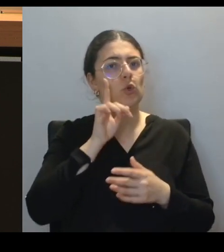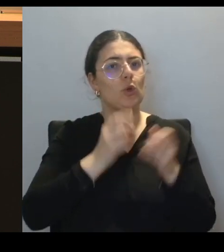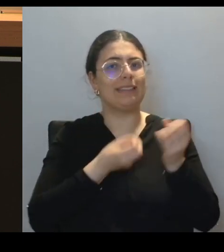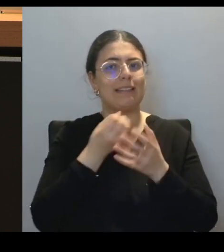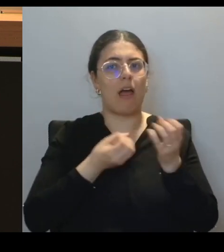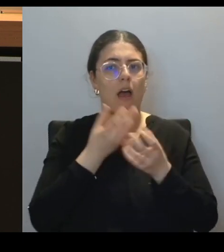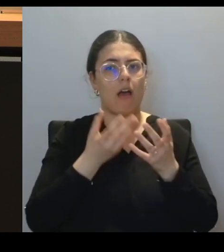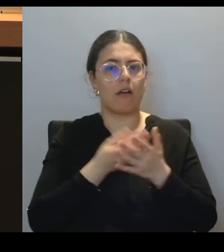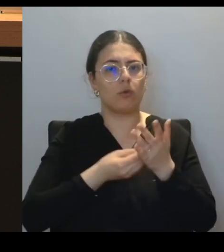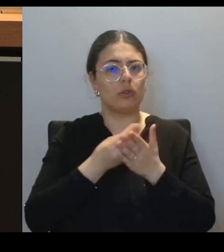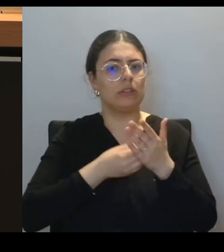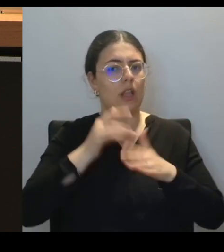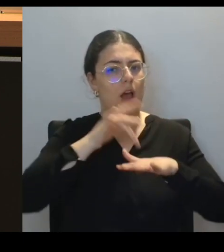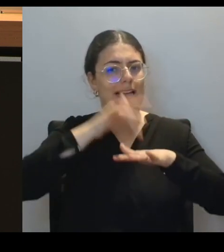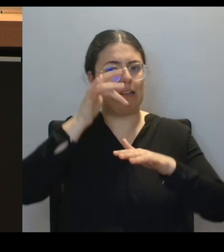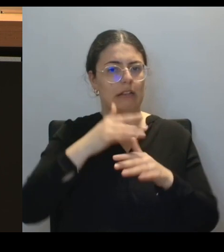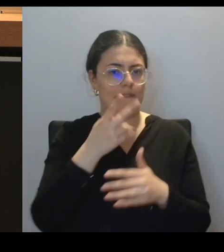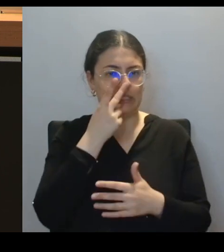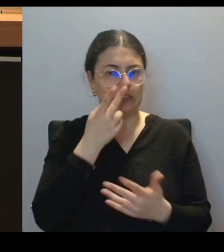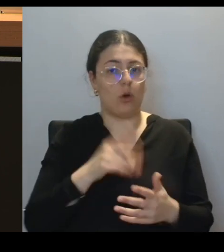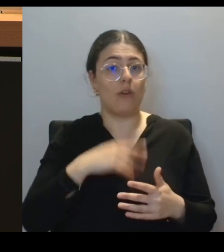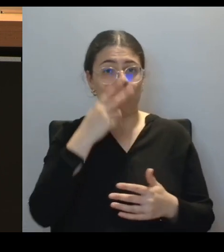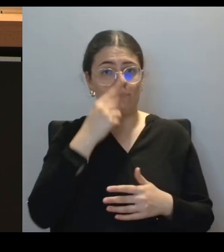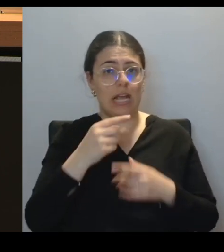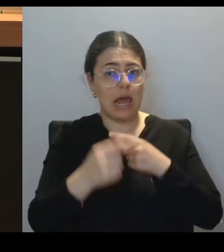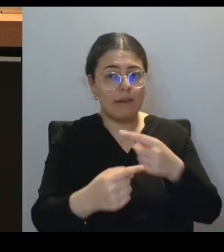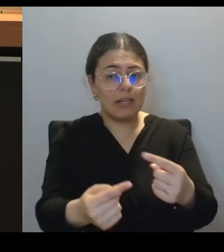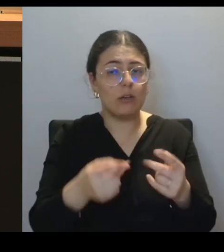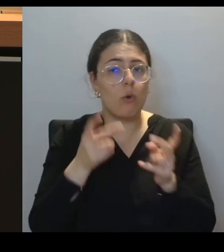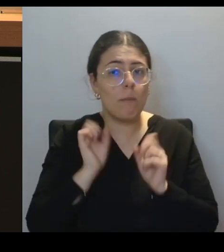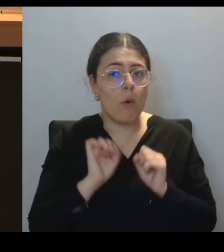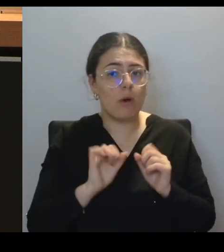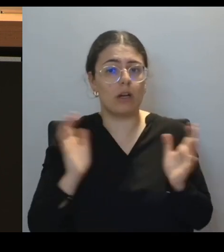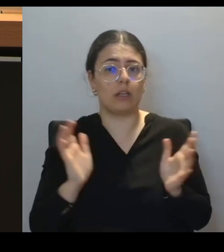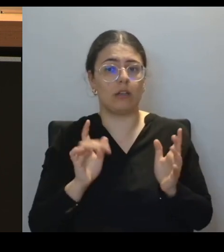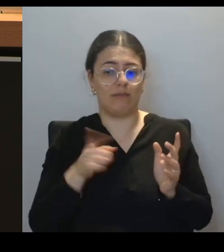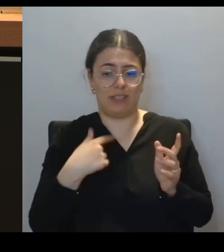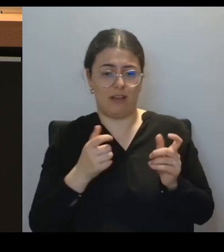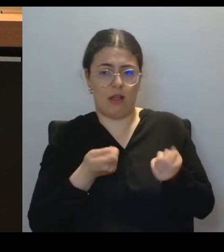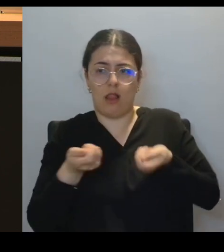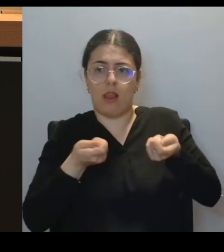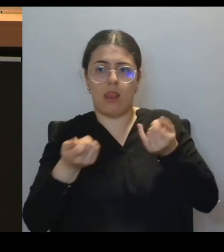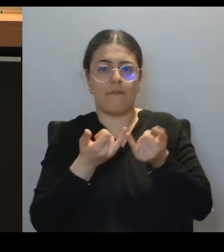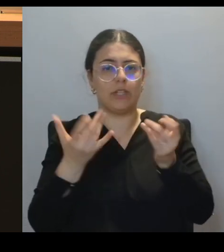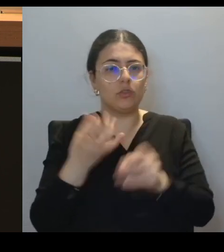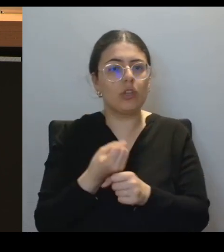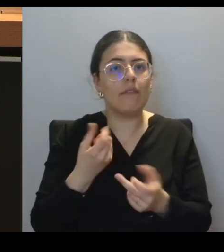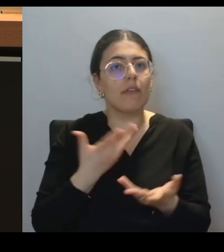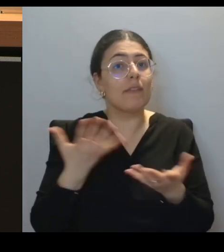denen nicht entgegentreten? Und was brauchen wir dafür? Wir brauchen Fakten, Wir brauchen gesammelte Fakten